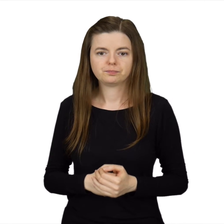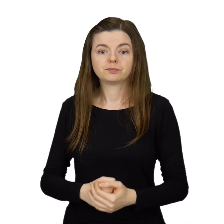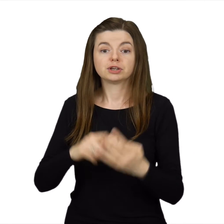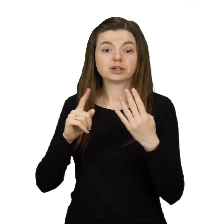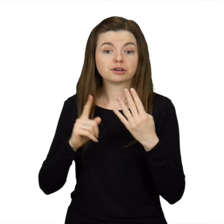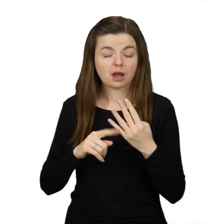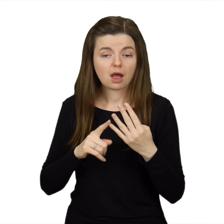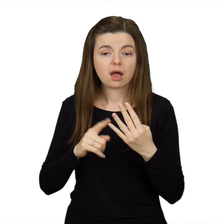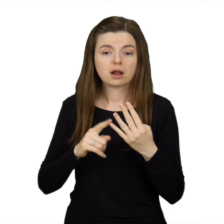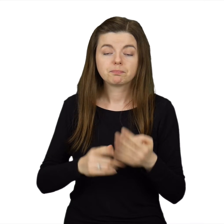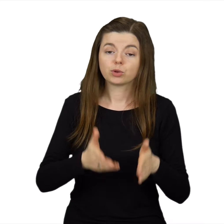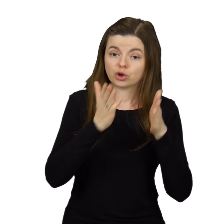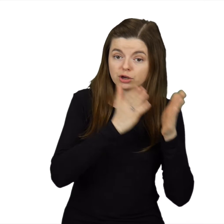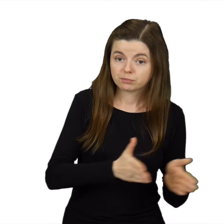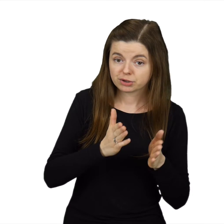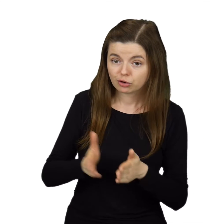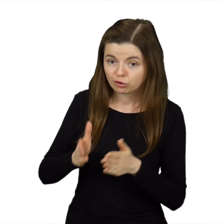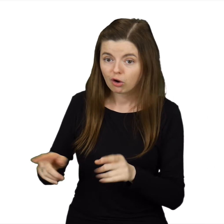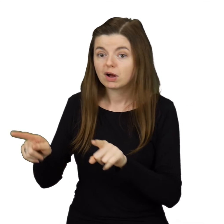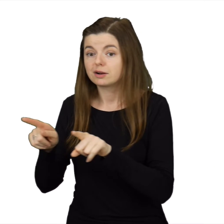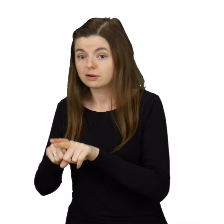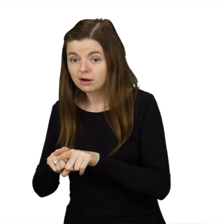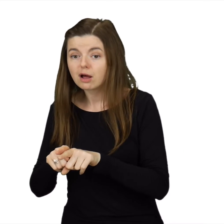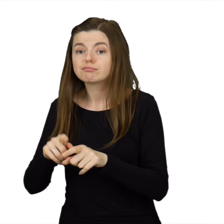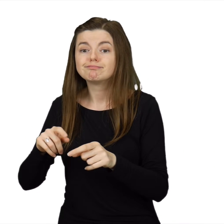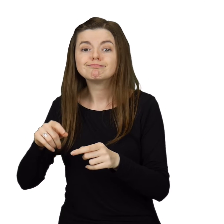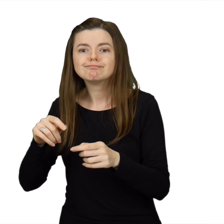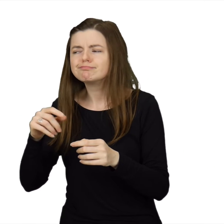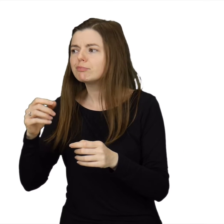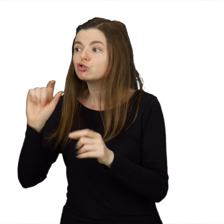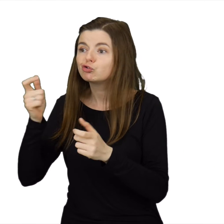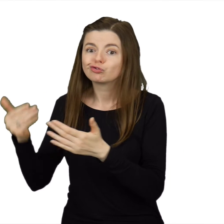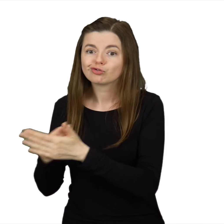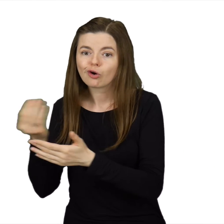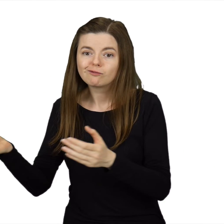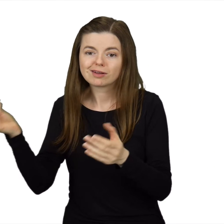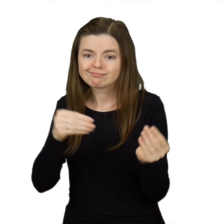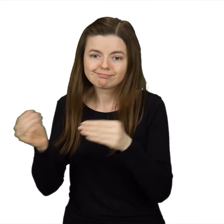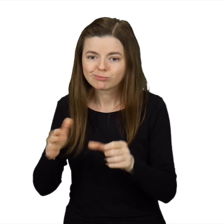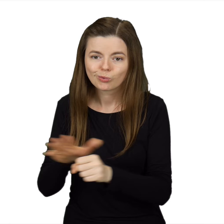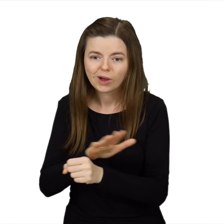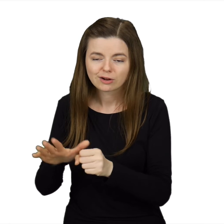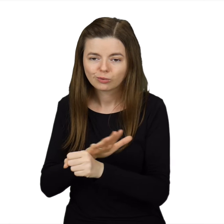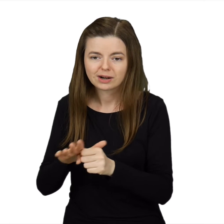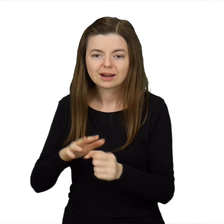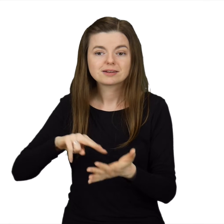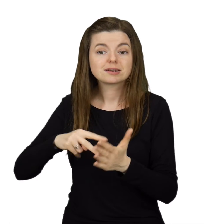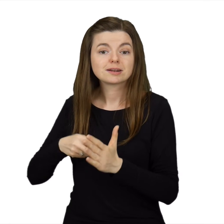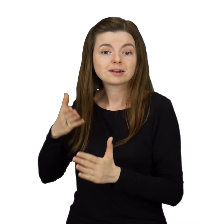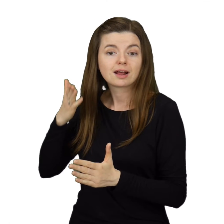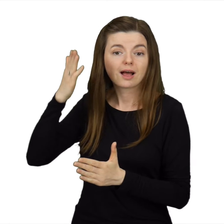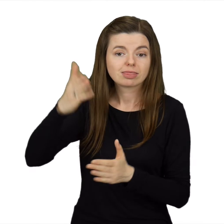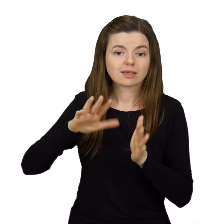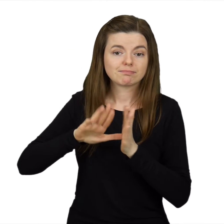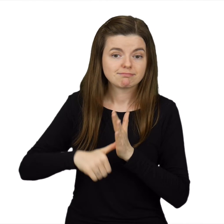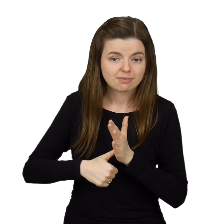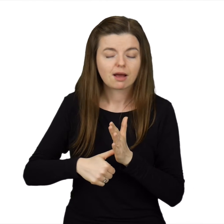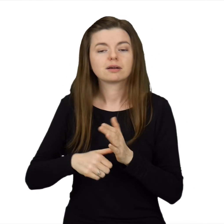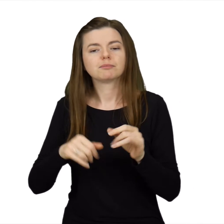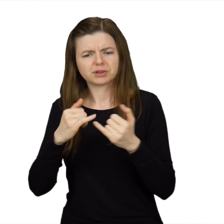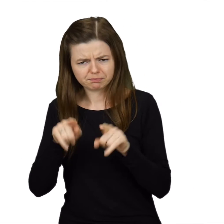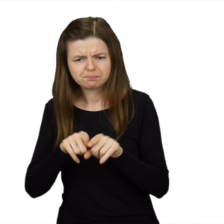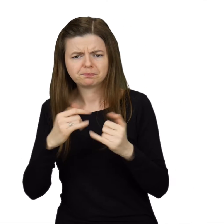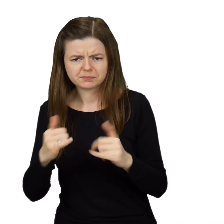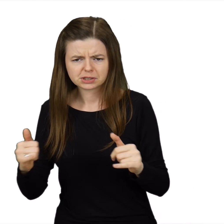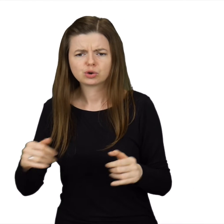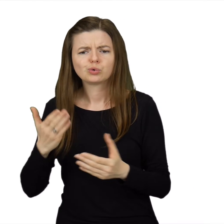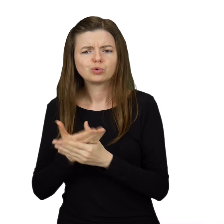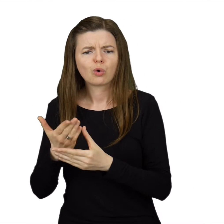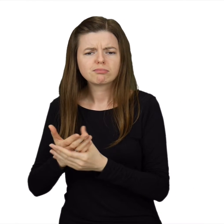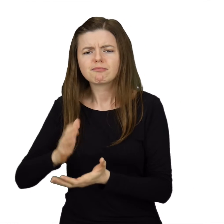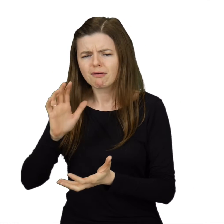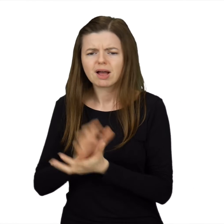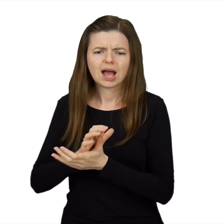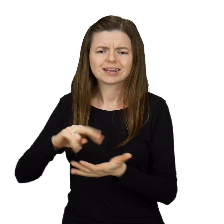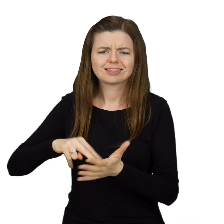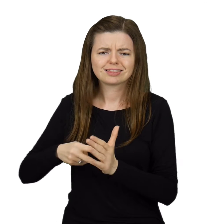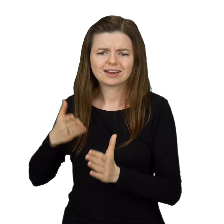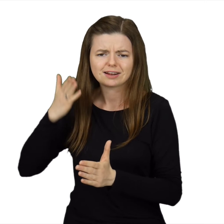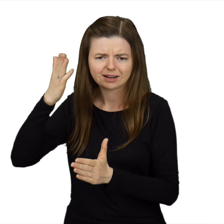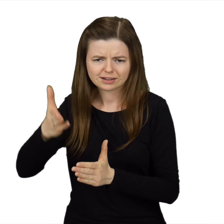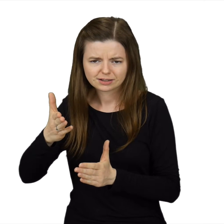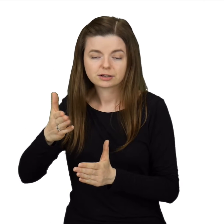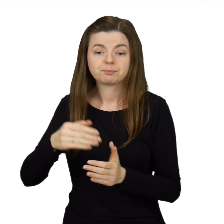przygotowywanie, aktualizacja Strategii Miasta oraz innych dokumentów o charakterze strategicznym